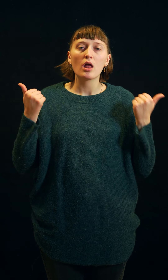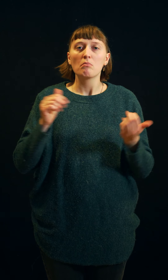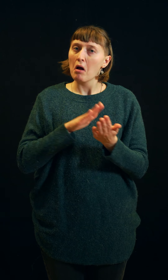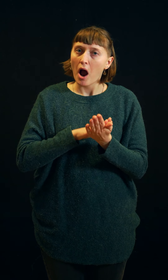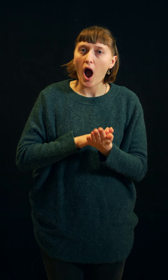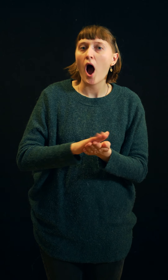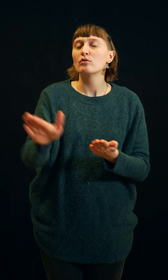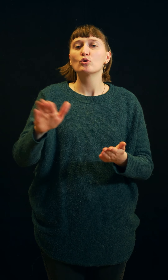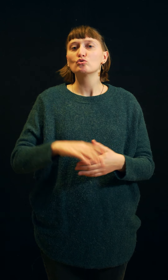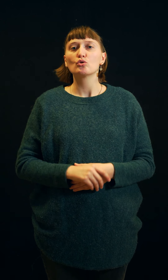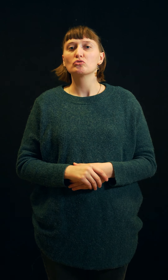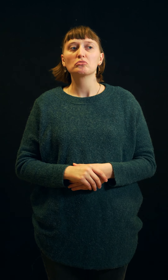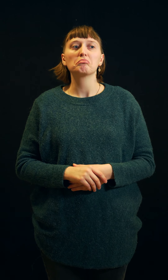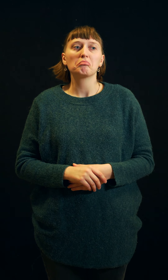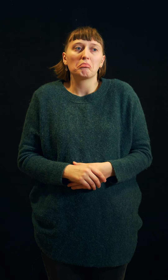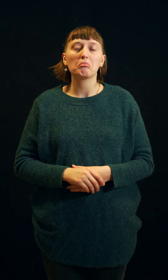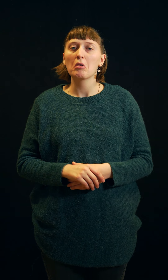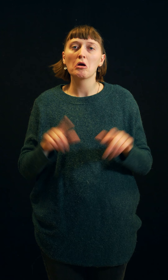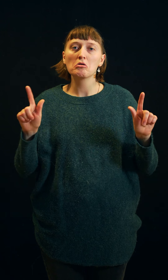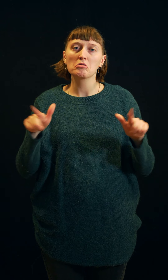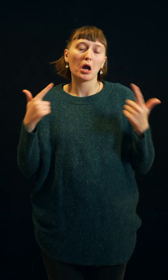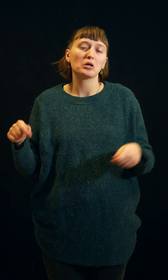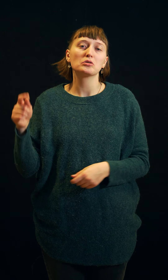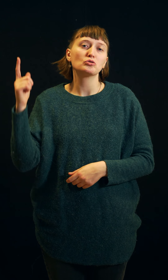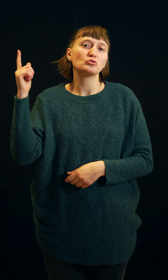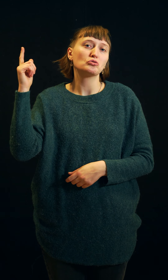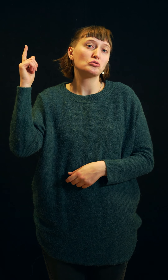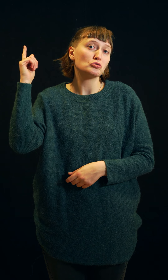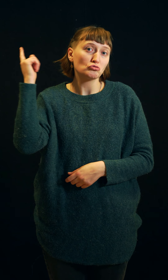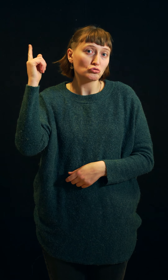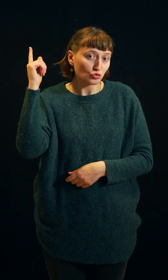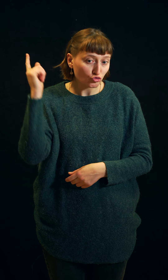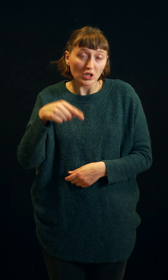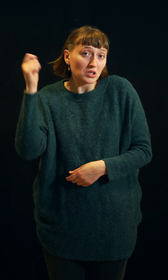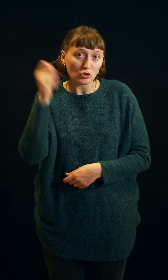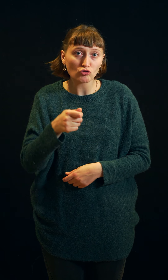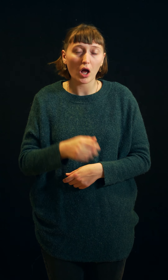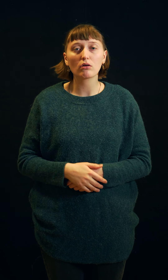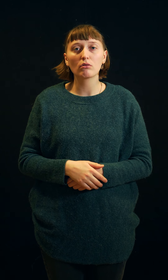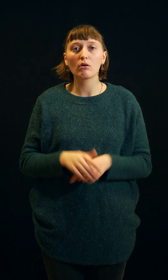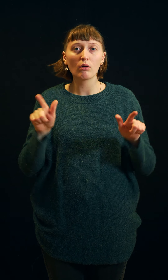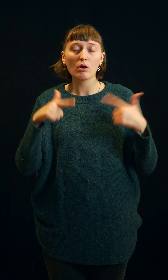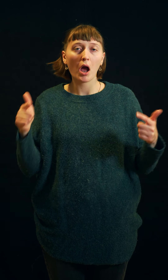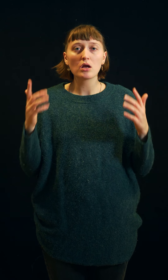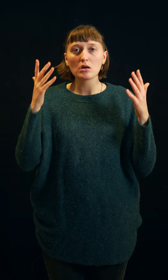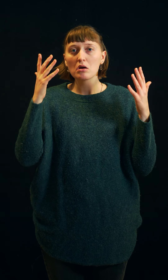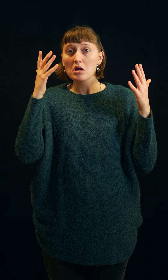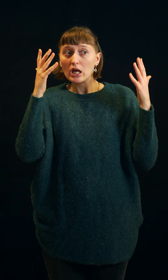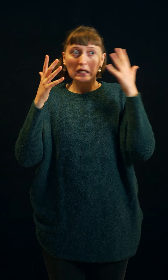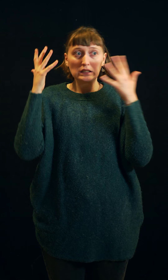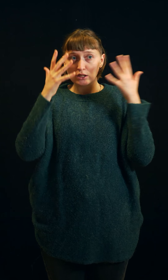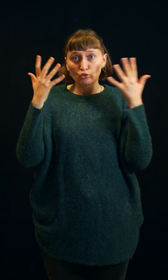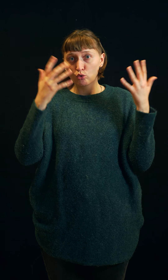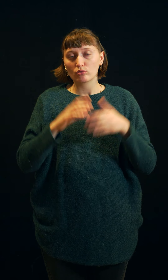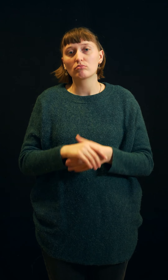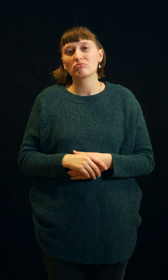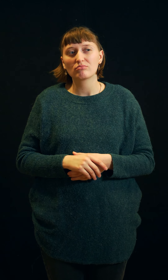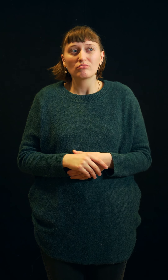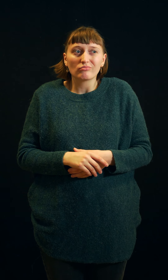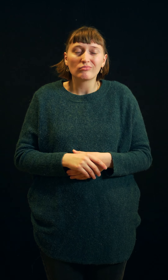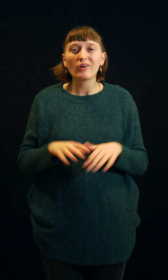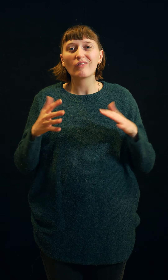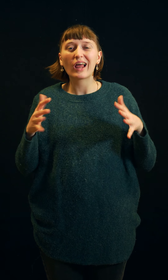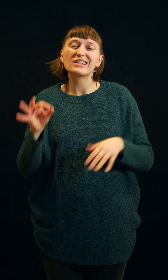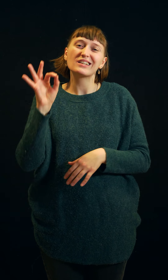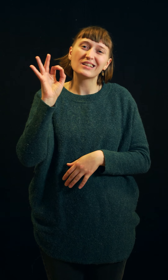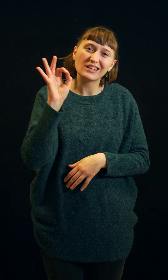[Dein Leben verlief stets reibungslos und es gab keine Schicksalsschläge oder Irritationen.]